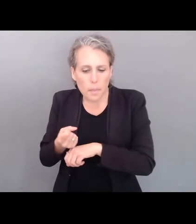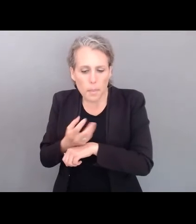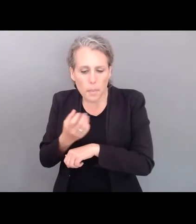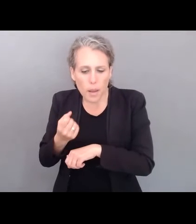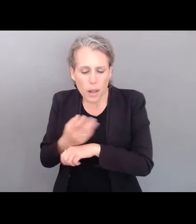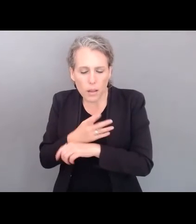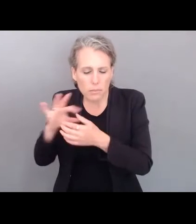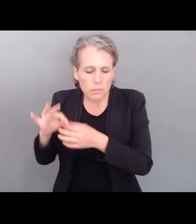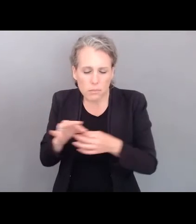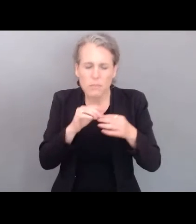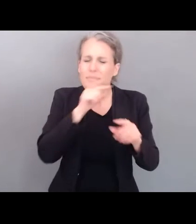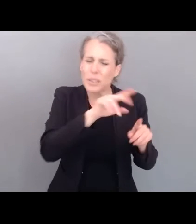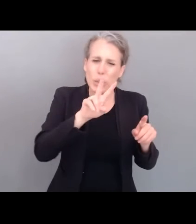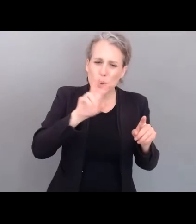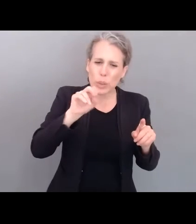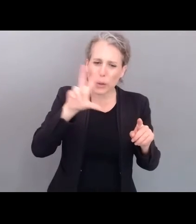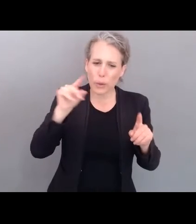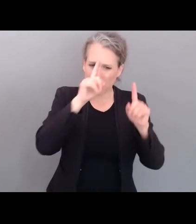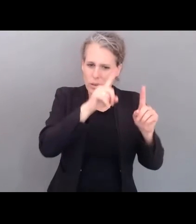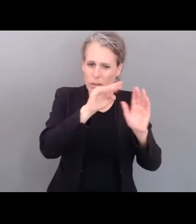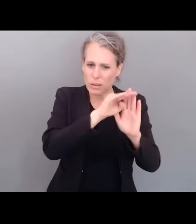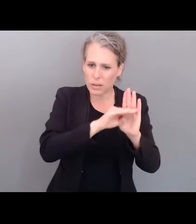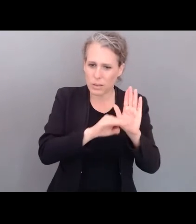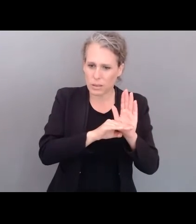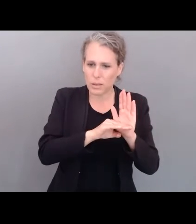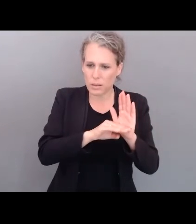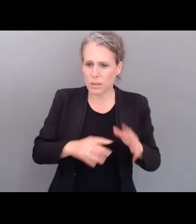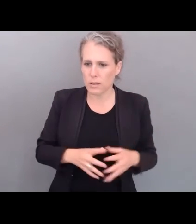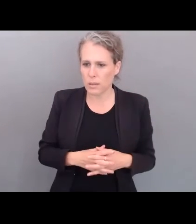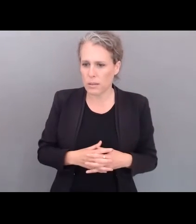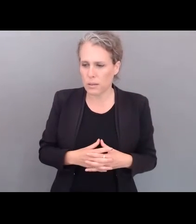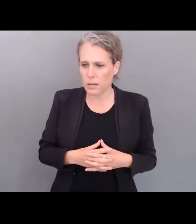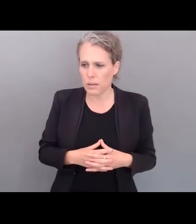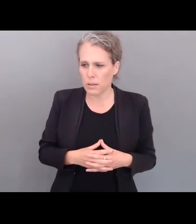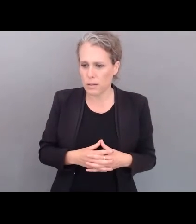Los hallazgos a nivel de país fueron {Inaudible} se enmarcan con la política y el programa futuros bajo la